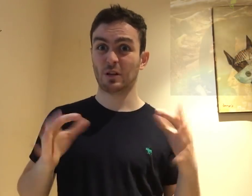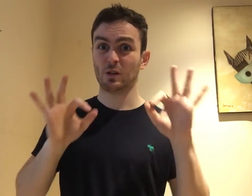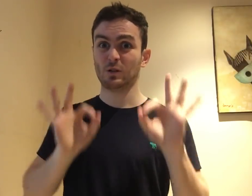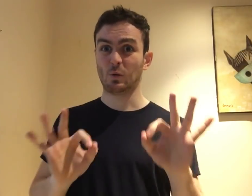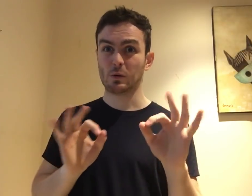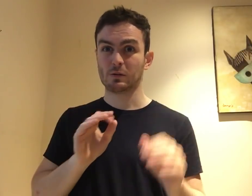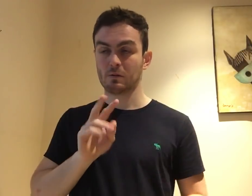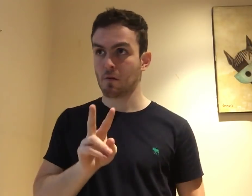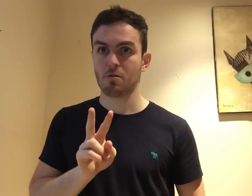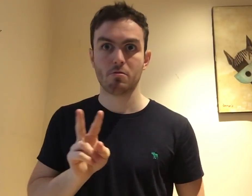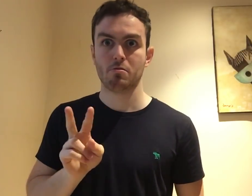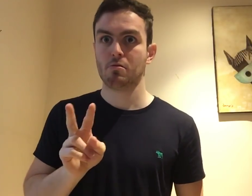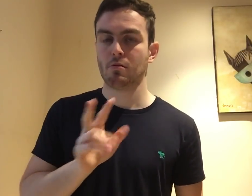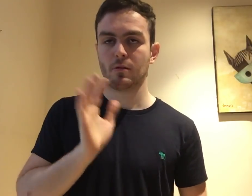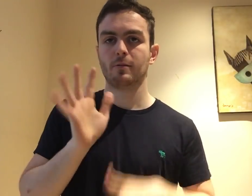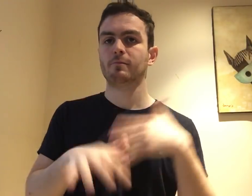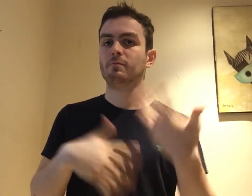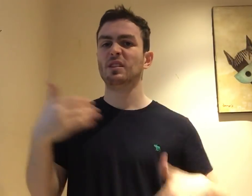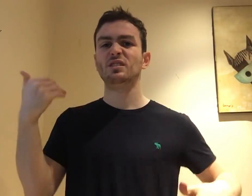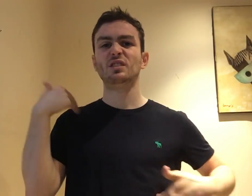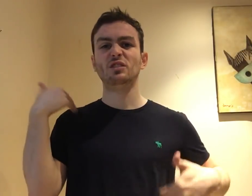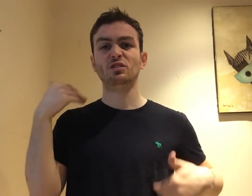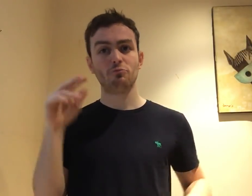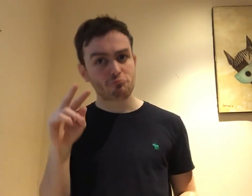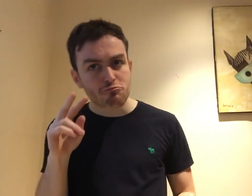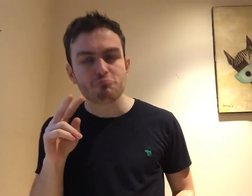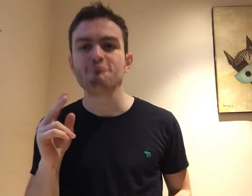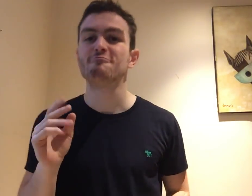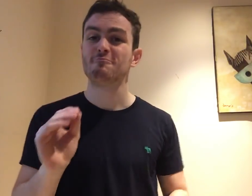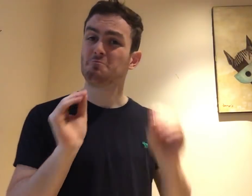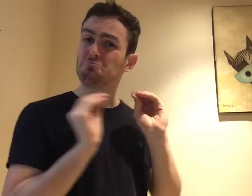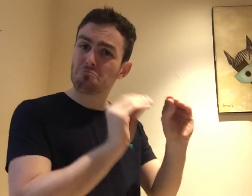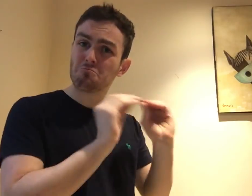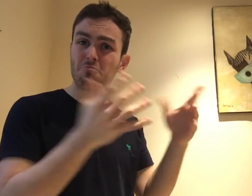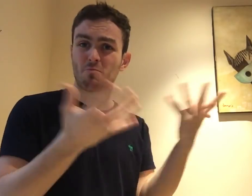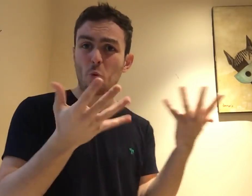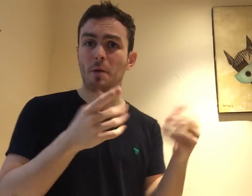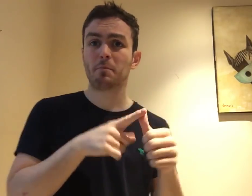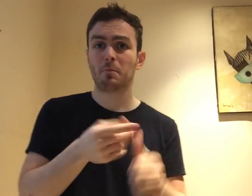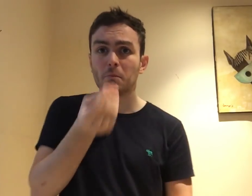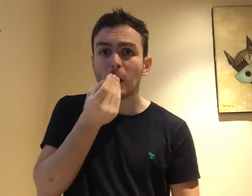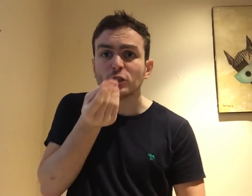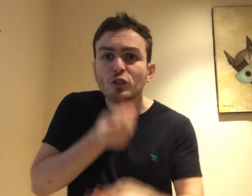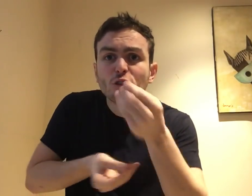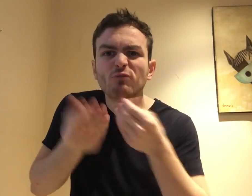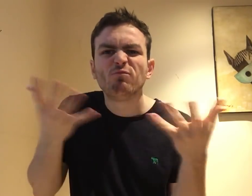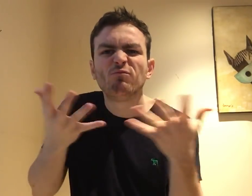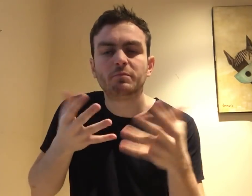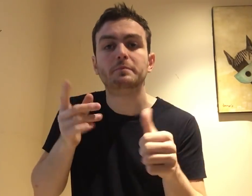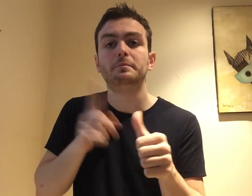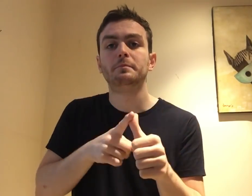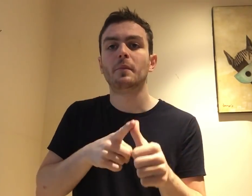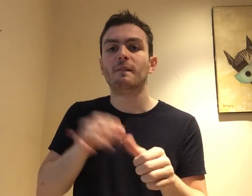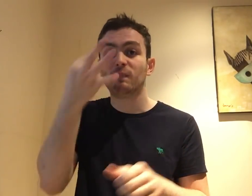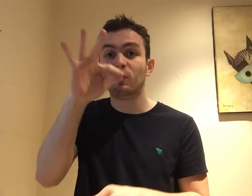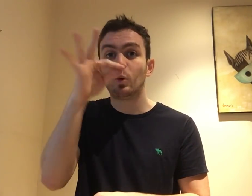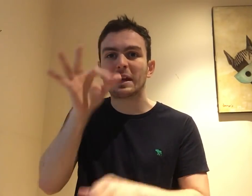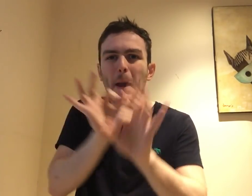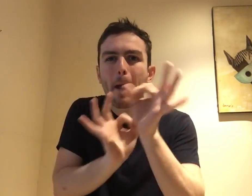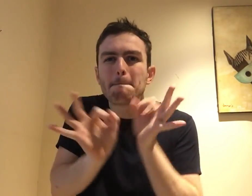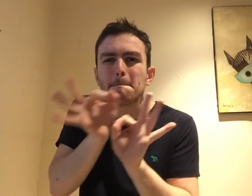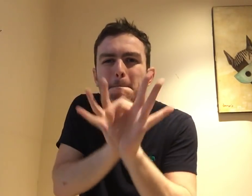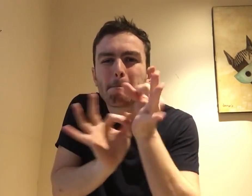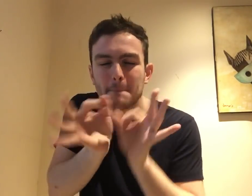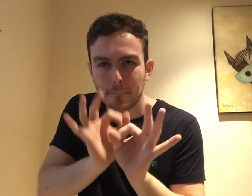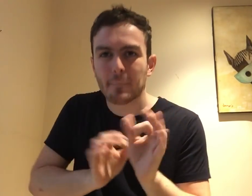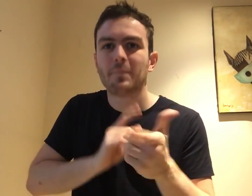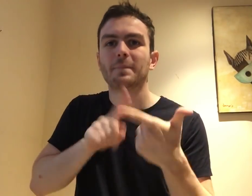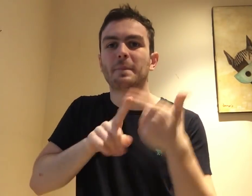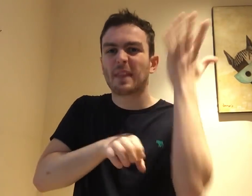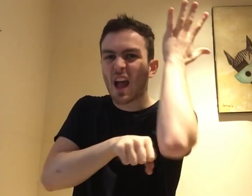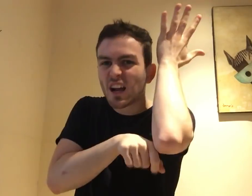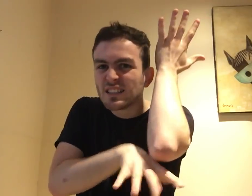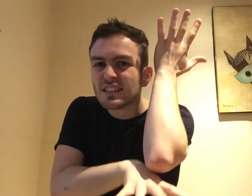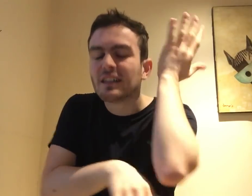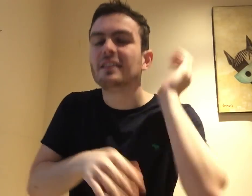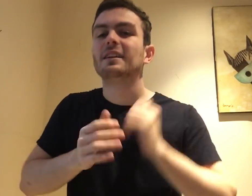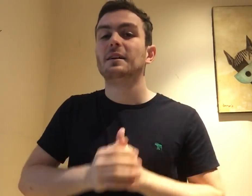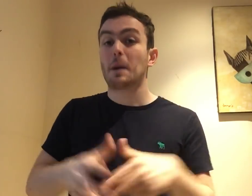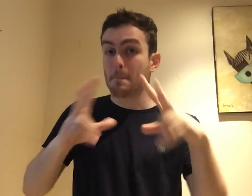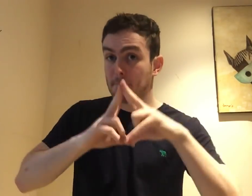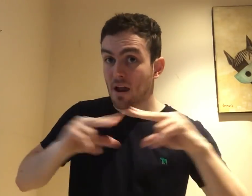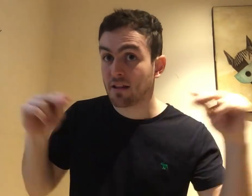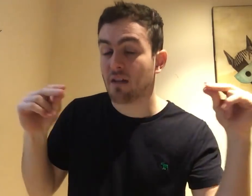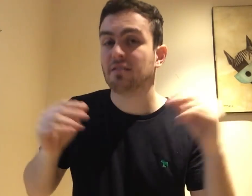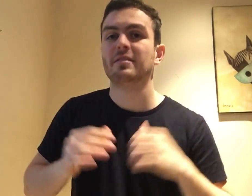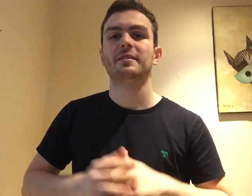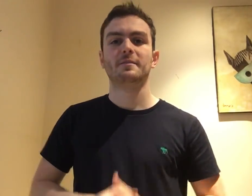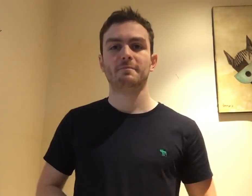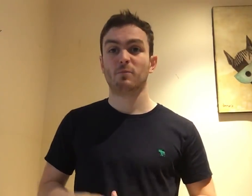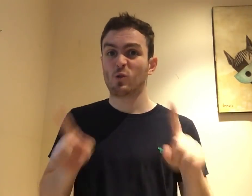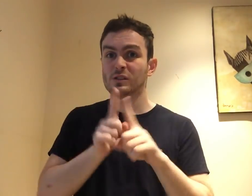Pendant 5 ans, elle s'est nourrie exclusivement de baies, de racines et de bananes,